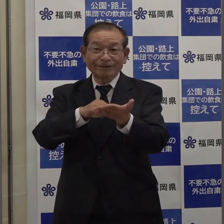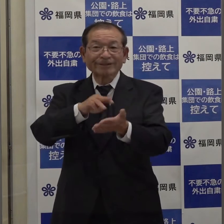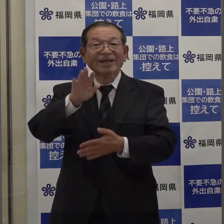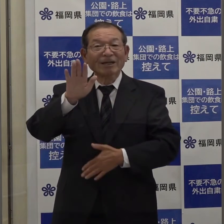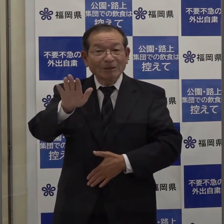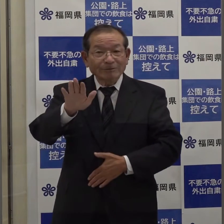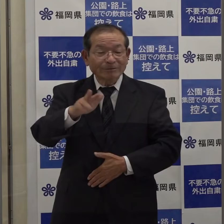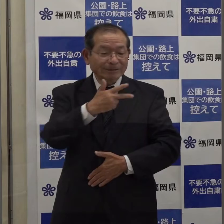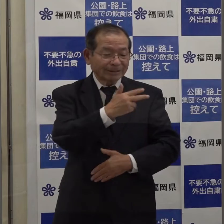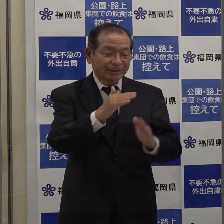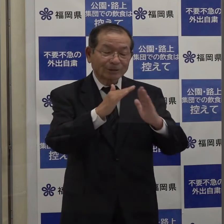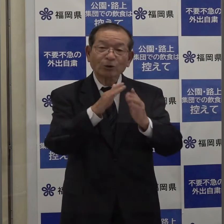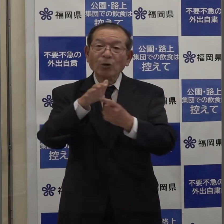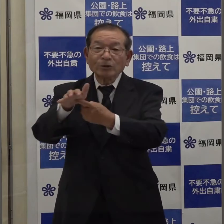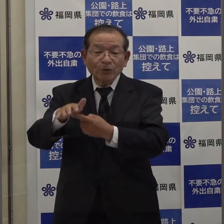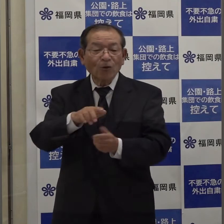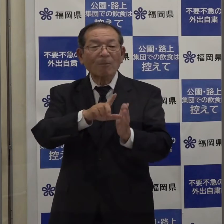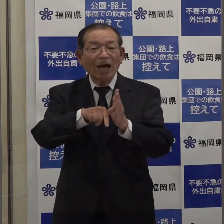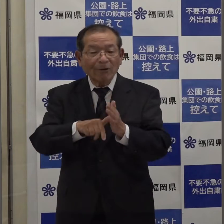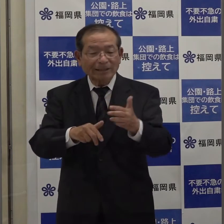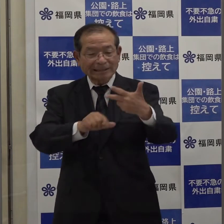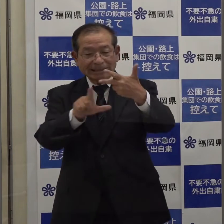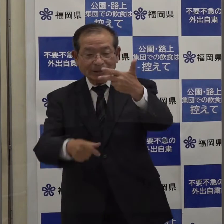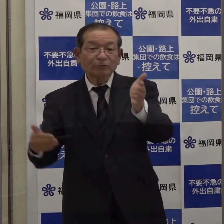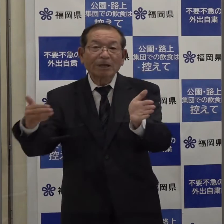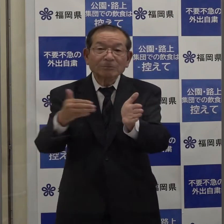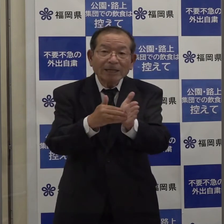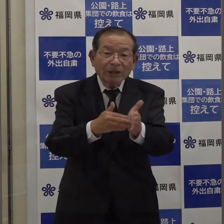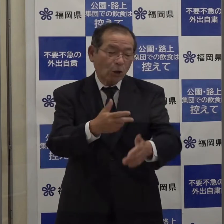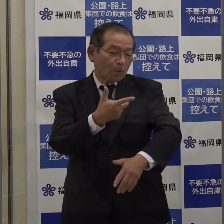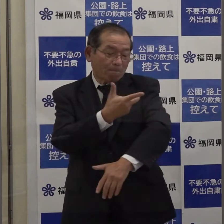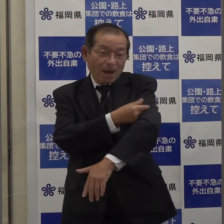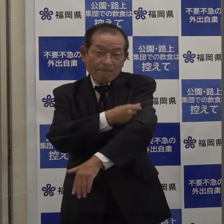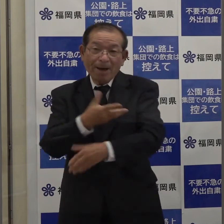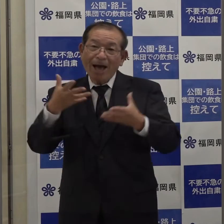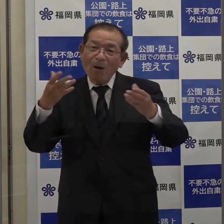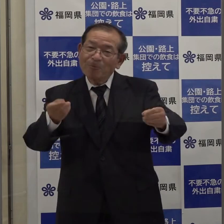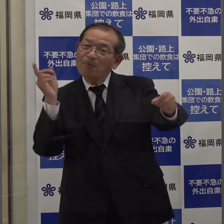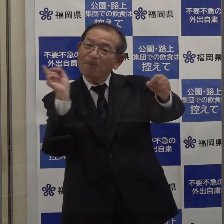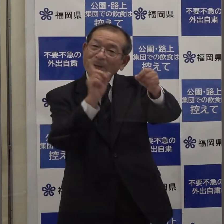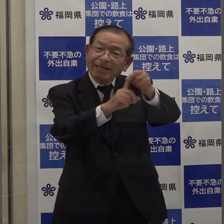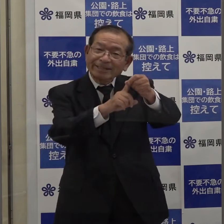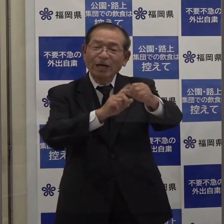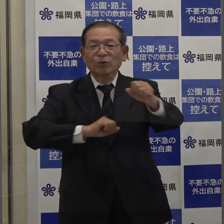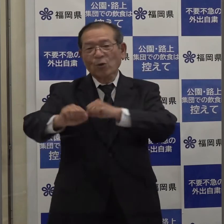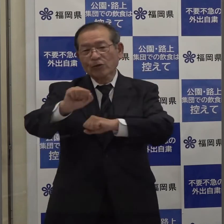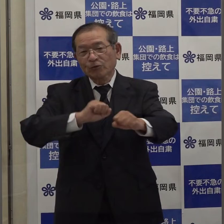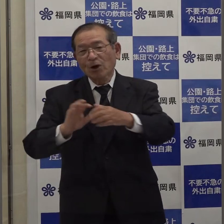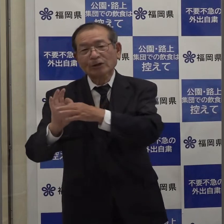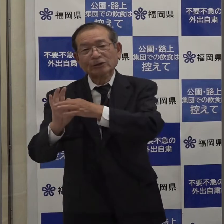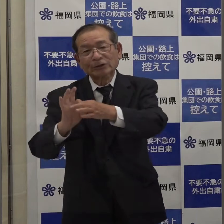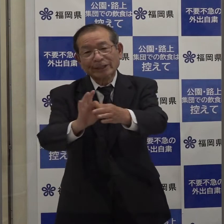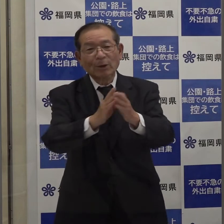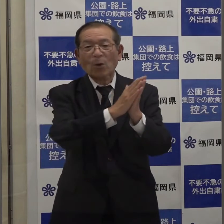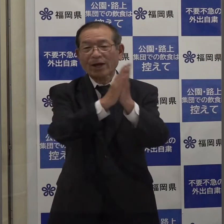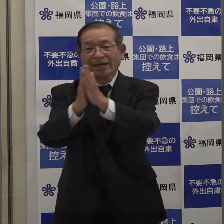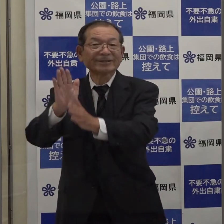市町村は７月末までの接種完了を目指して 取組みを続けていただいています